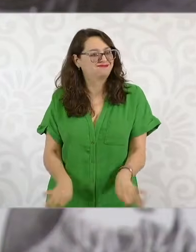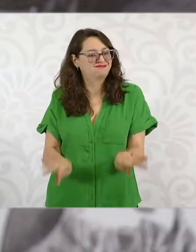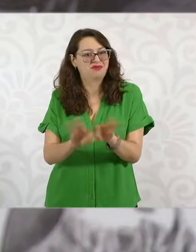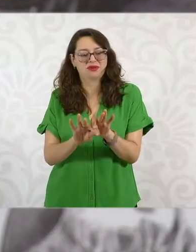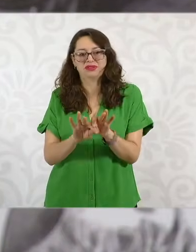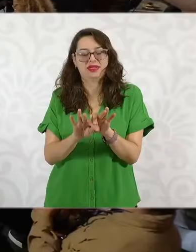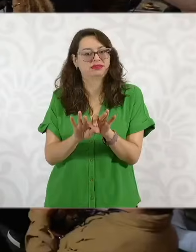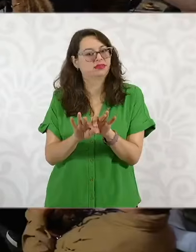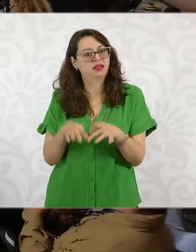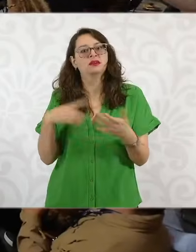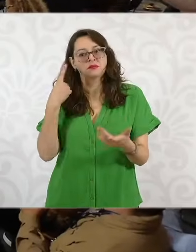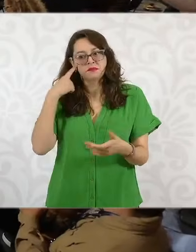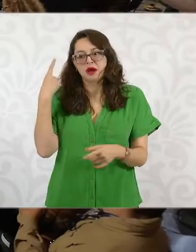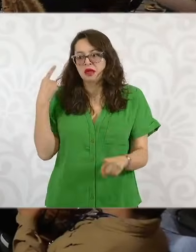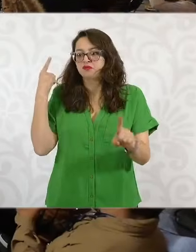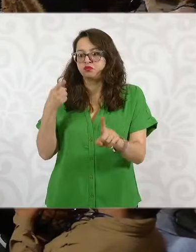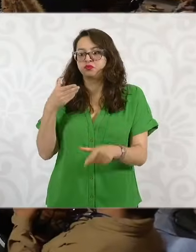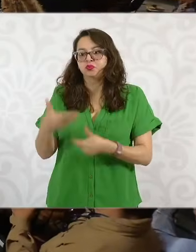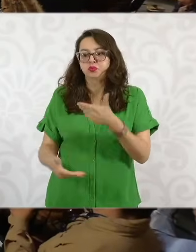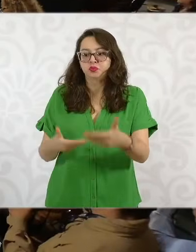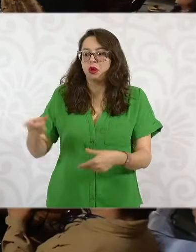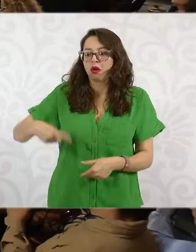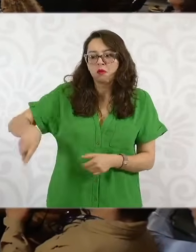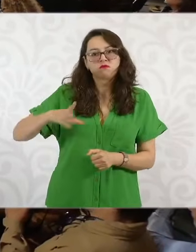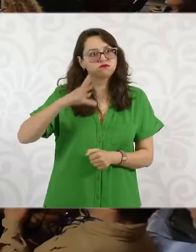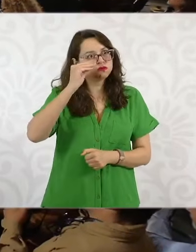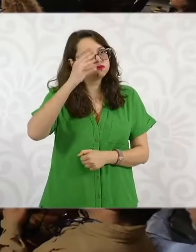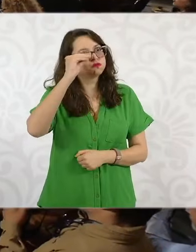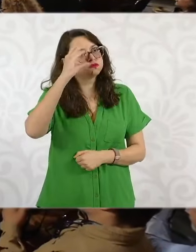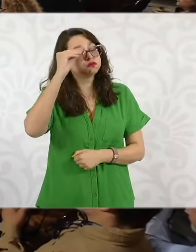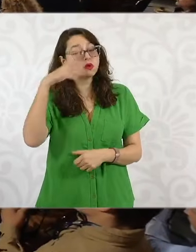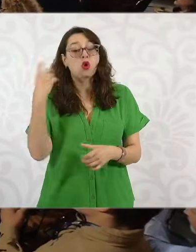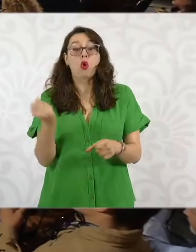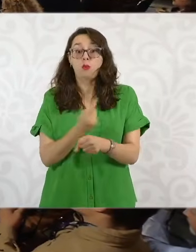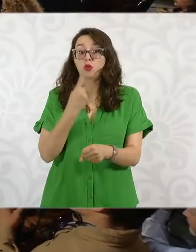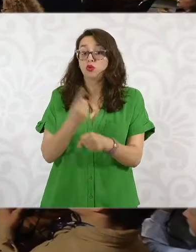para ir desarrollando ese tipo de capacidades. Existen muchas oportunidades de empleo para